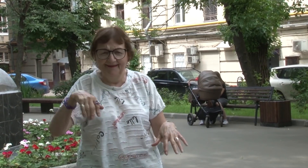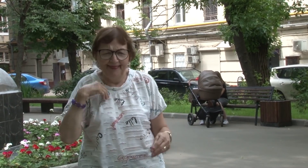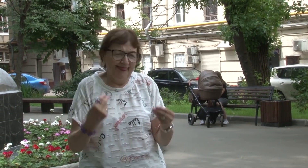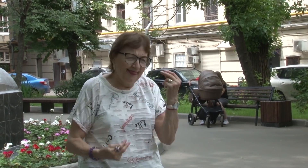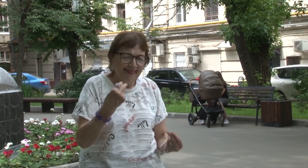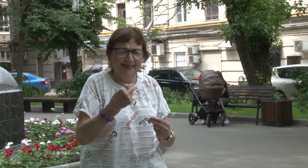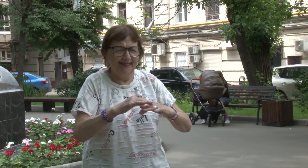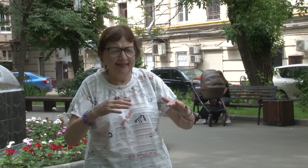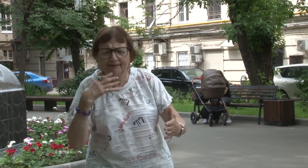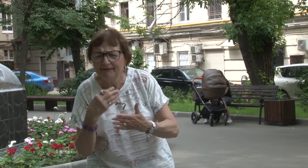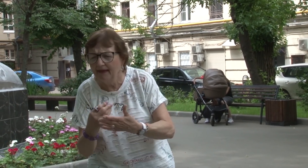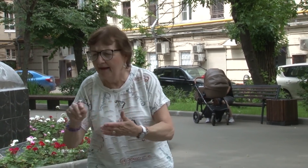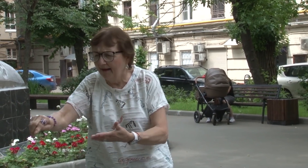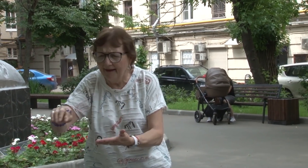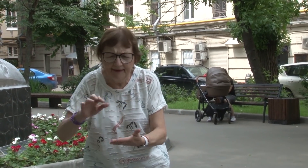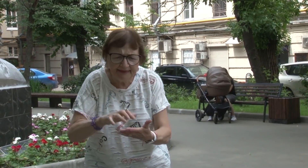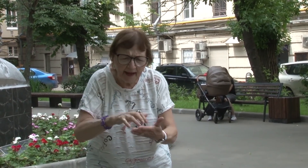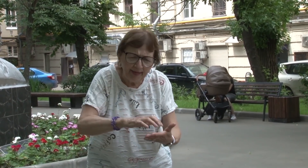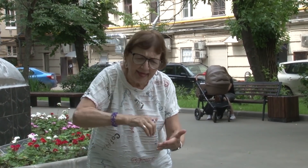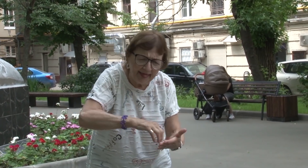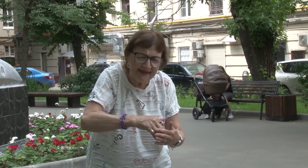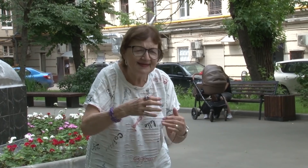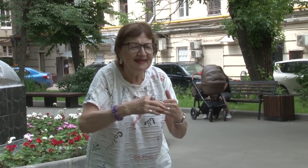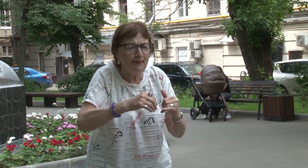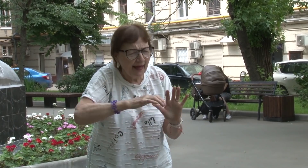А мы играли, рыли палкой яму,